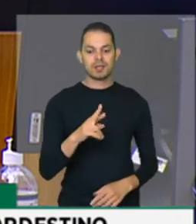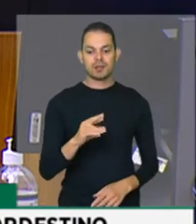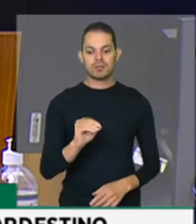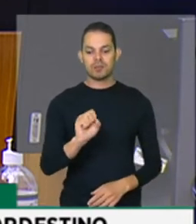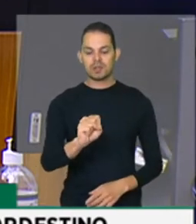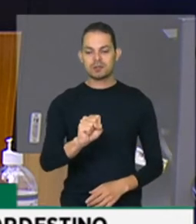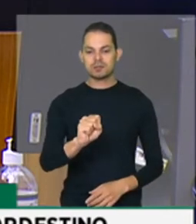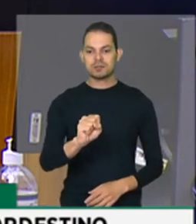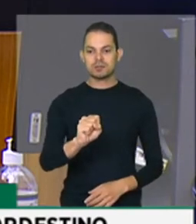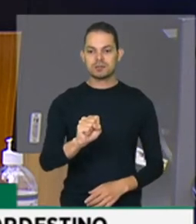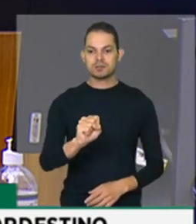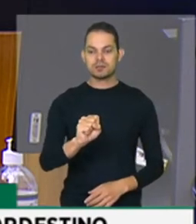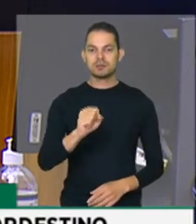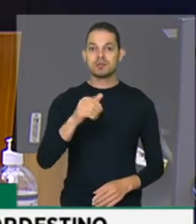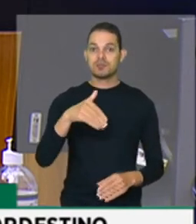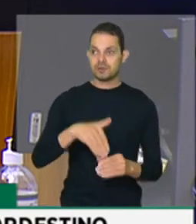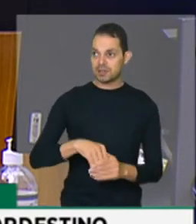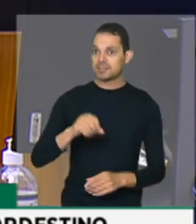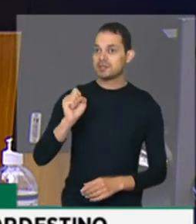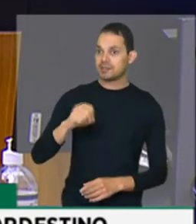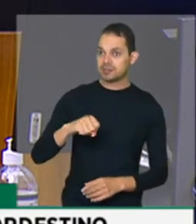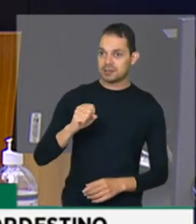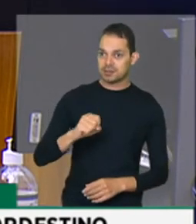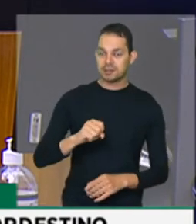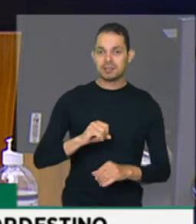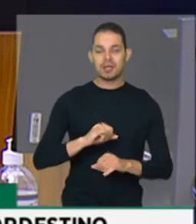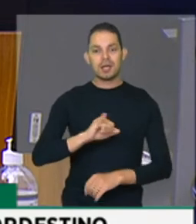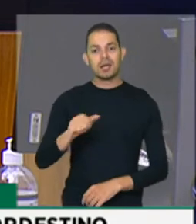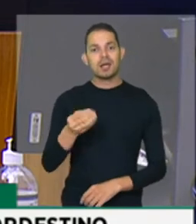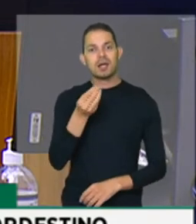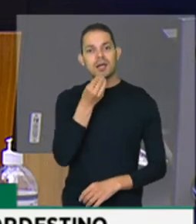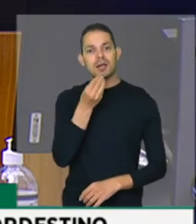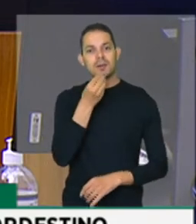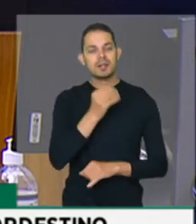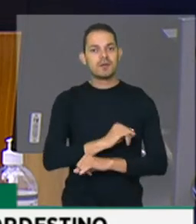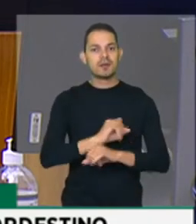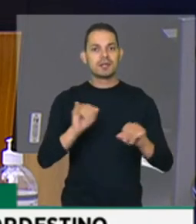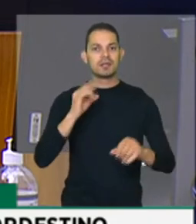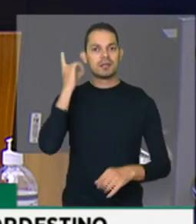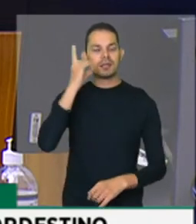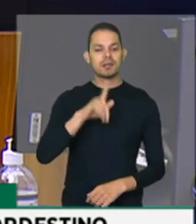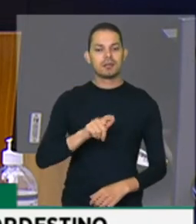PRESIDENTE, PROS SIM E APROVEITAR PARA REGISTRAR AQUI DIFICULDADE COM O INFOLEG